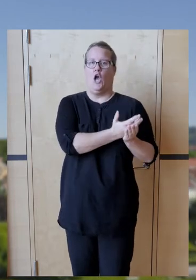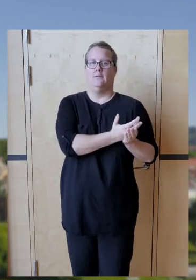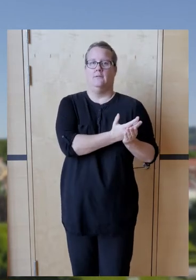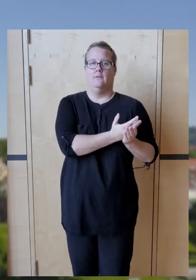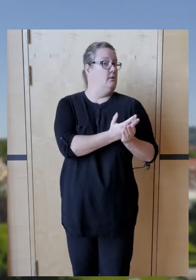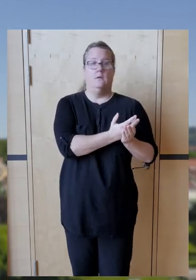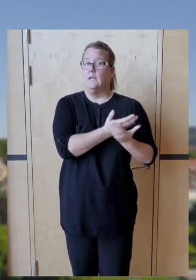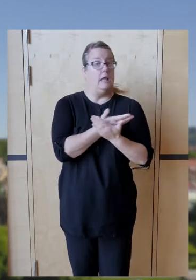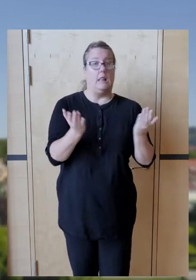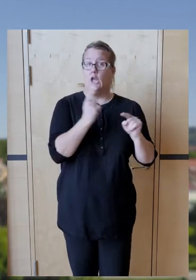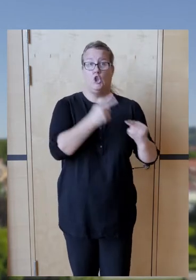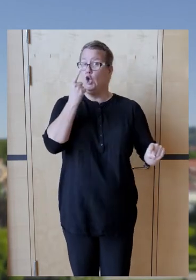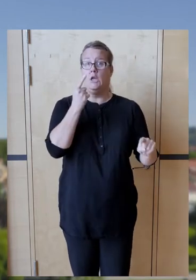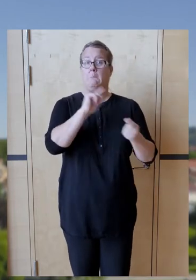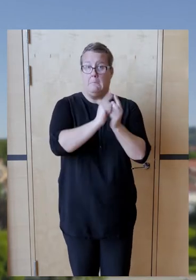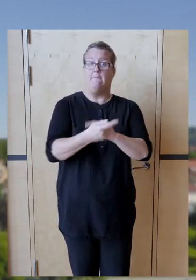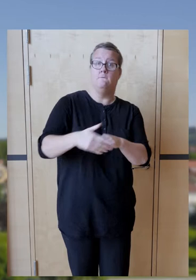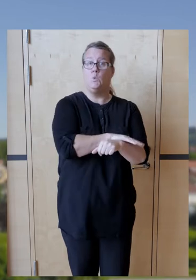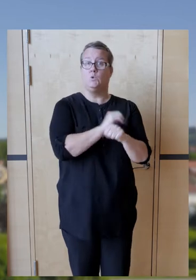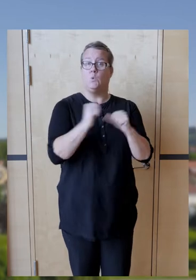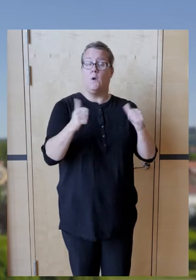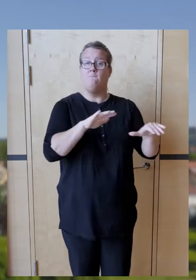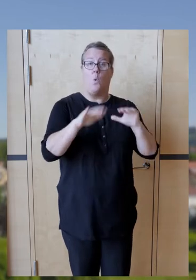Det kommer bli ett fullstort vård och omsorgsboende